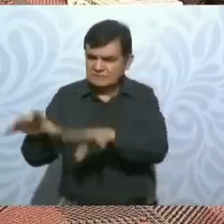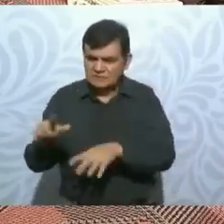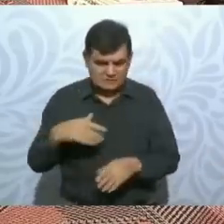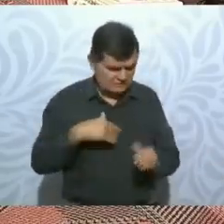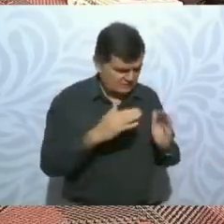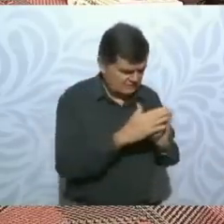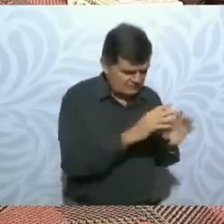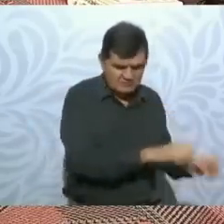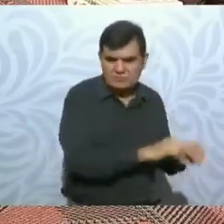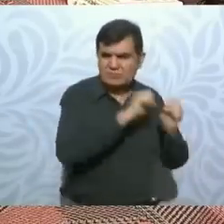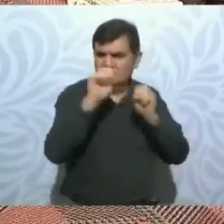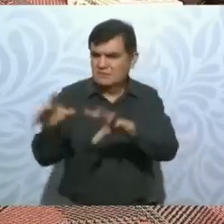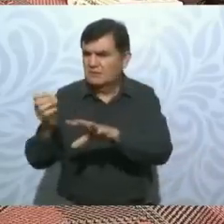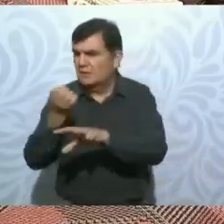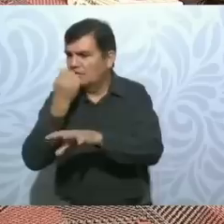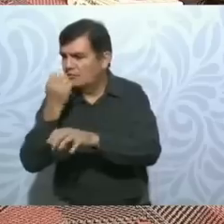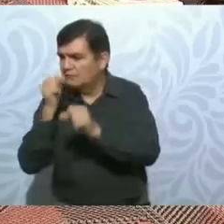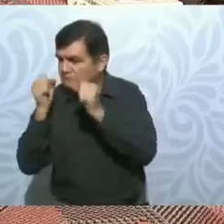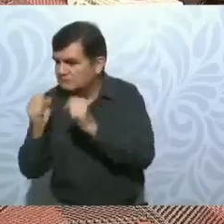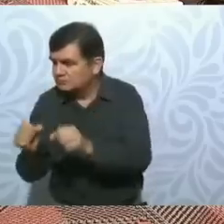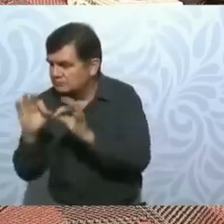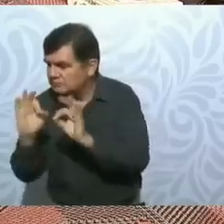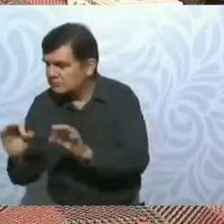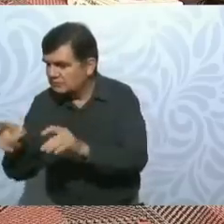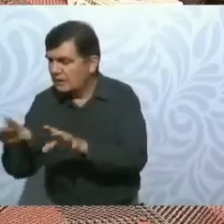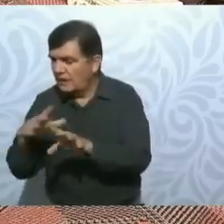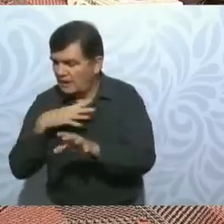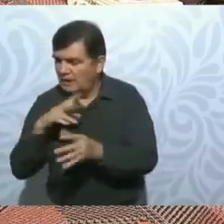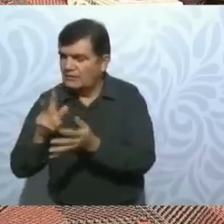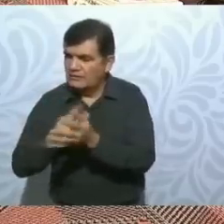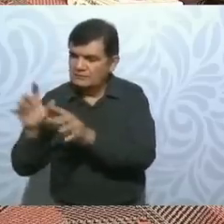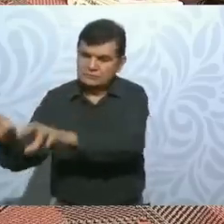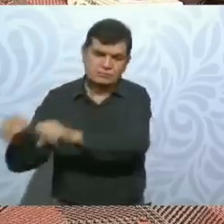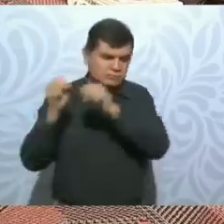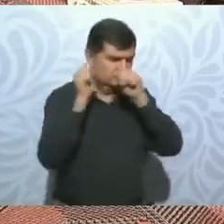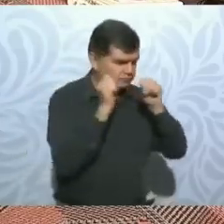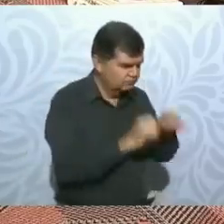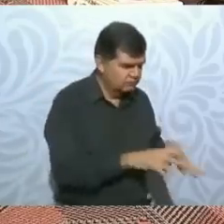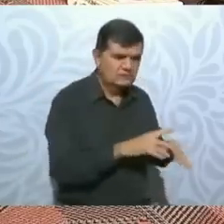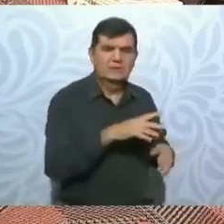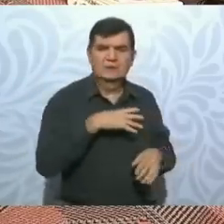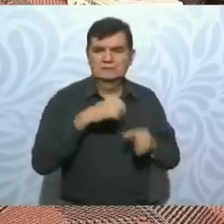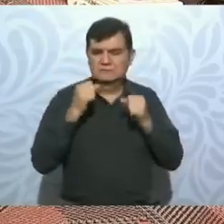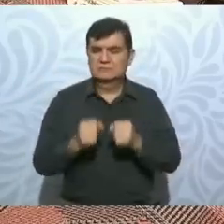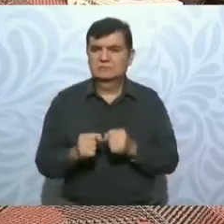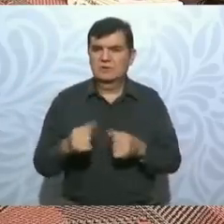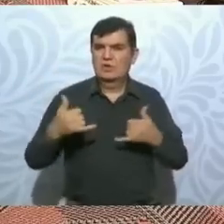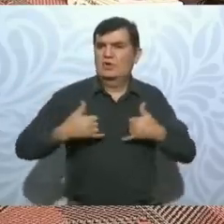va a llevar a la escuela asegurar que la escuela está segura y regresarlos a su casa si el joven